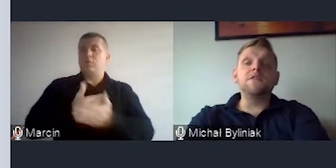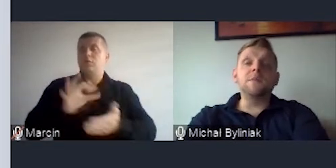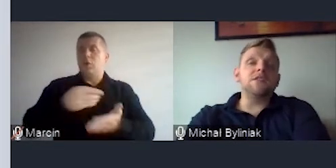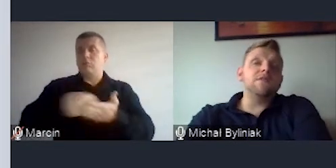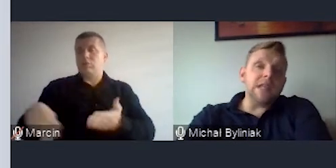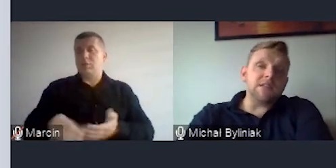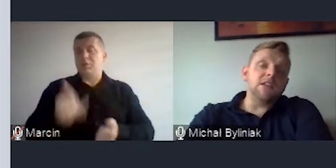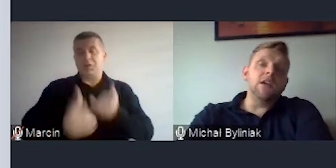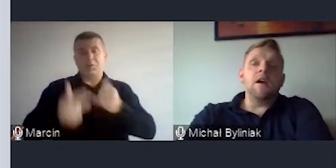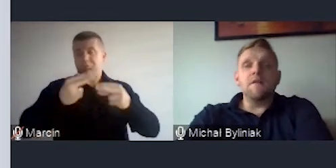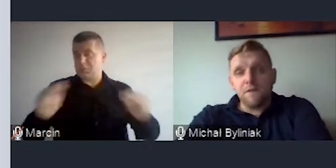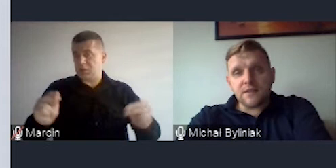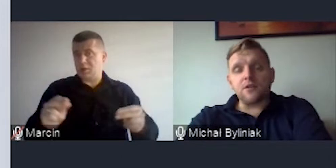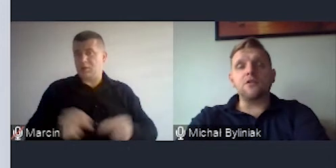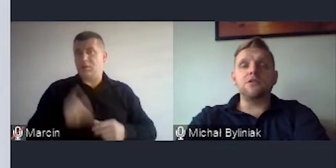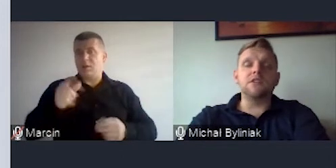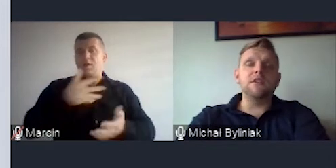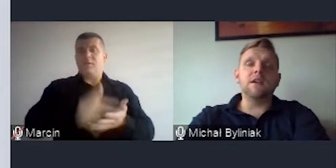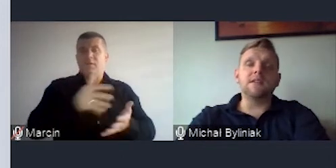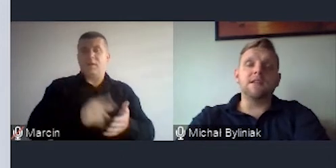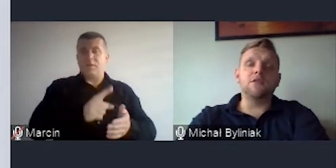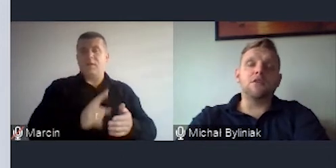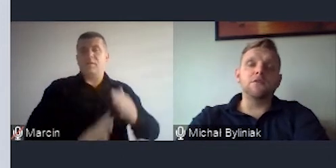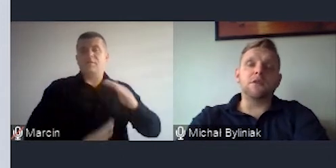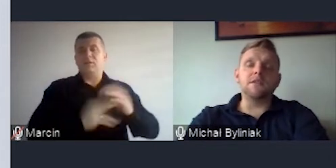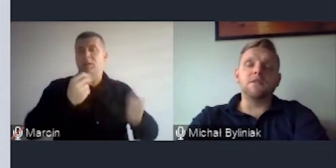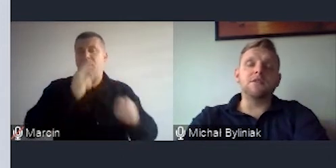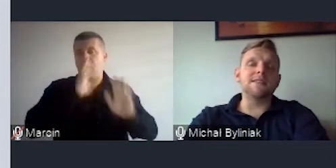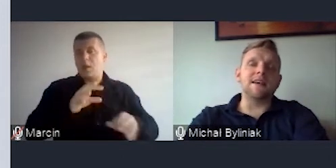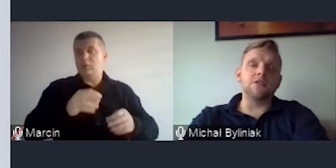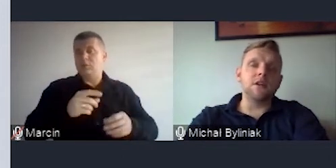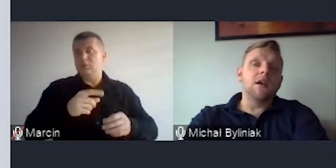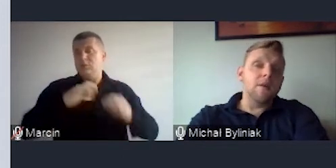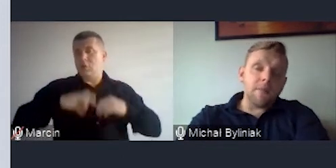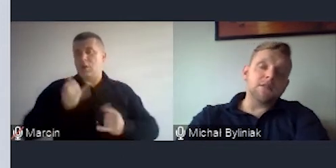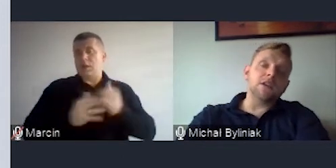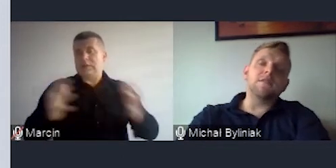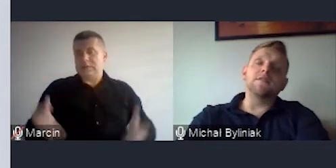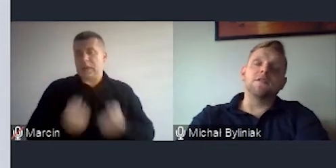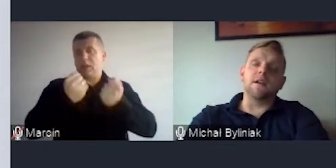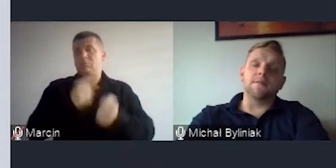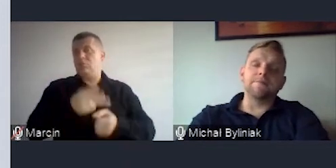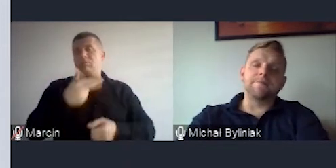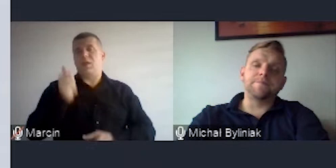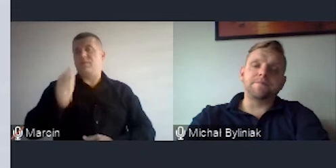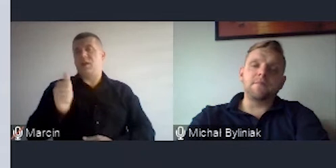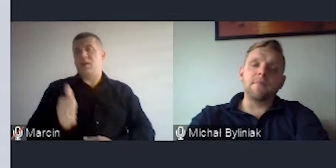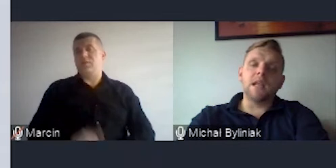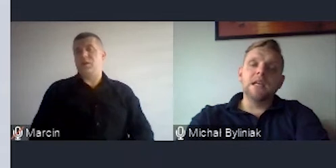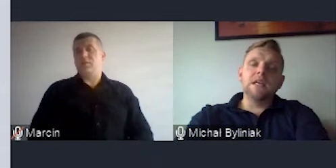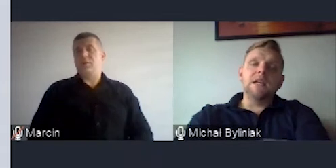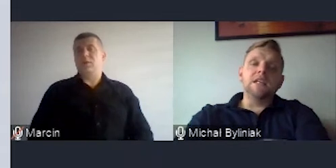W przeciwnym razie wydatki wysokości tych niewykazanych dochodów, które instytucja znajdzie, będą niekwalifikowalne.